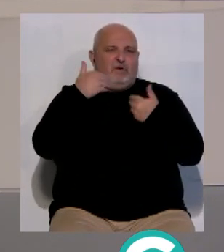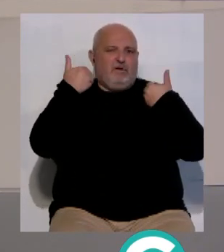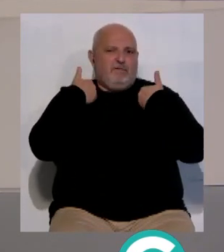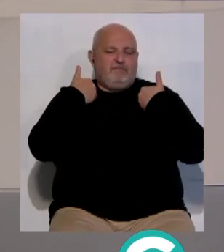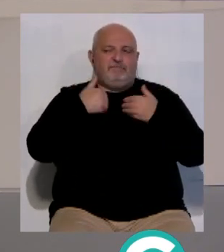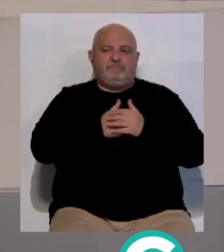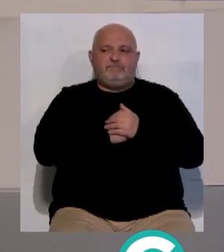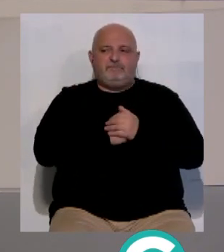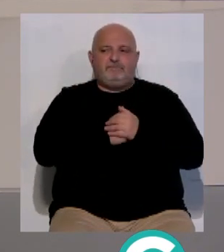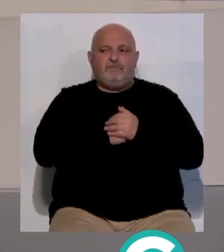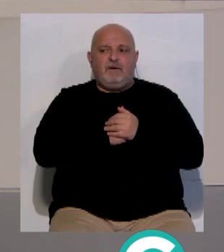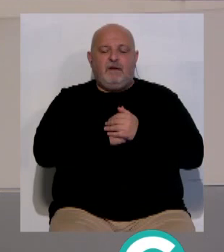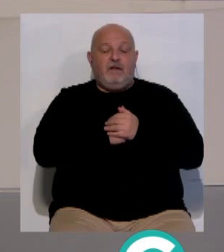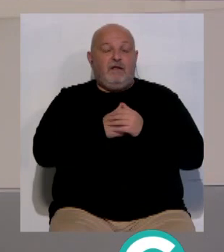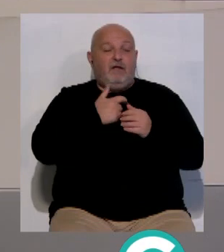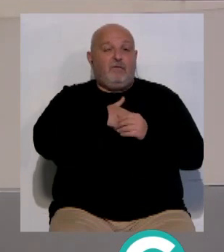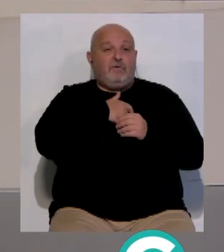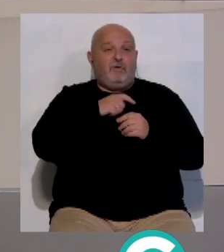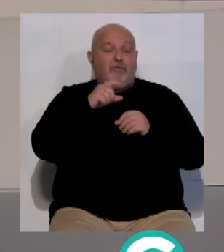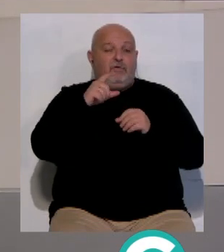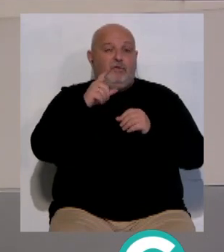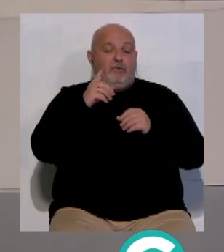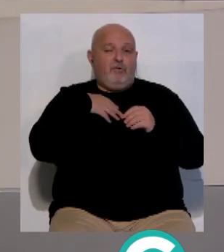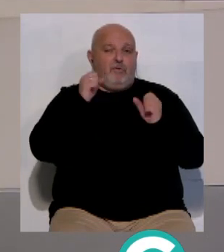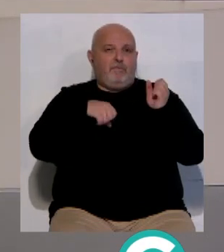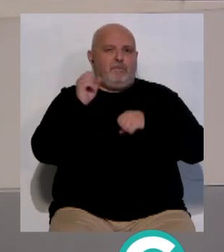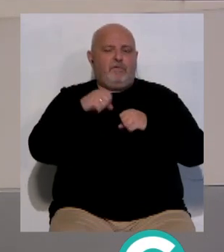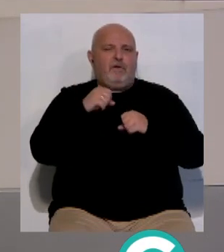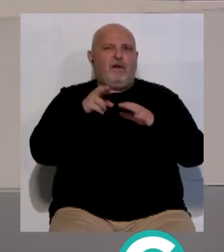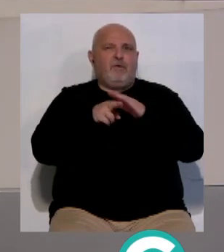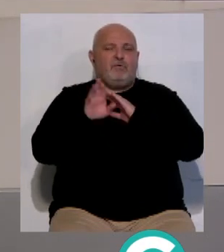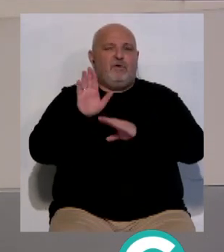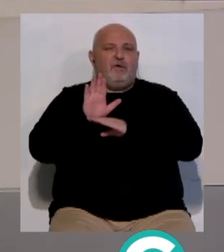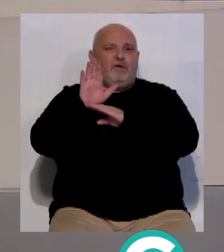que indicar que el comité de competición ha desestimado el recurso presentado por el cá